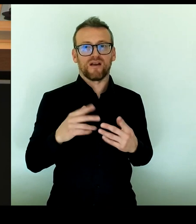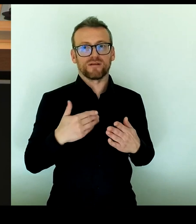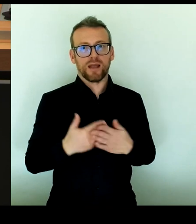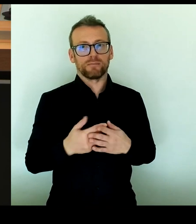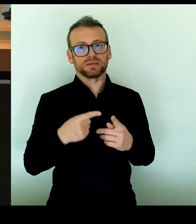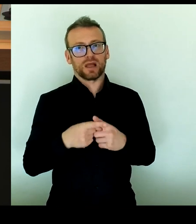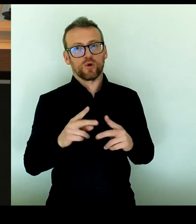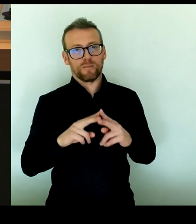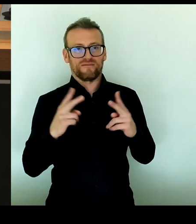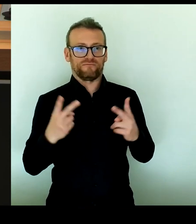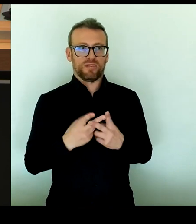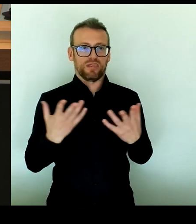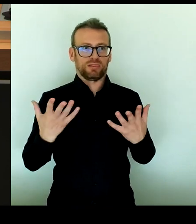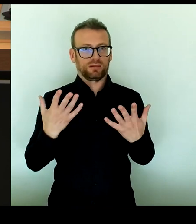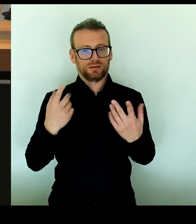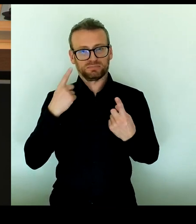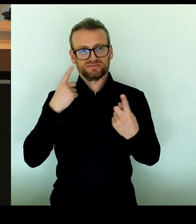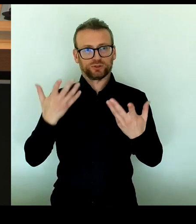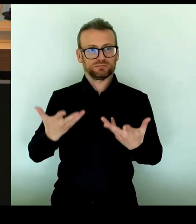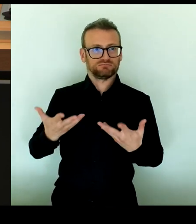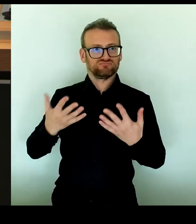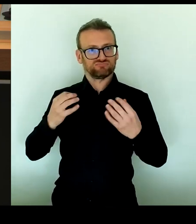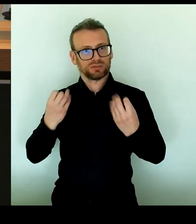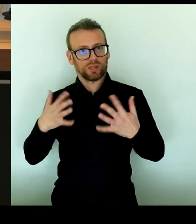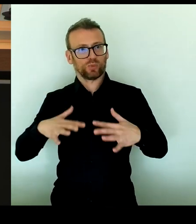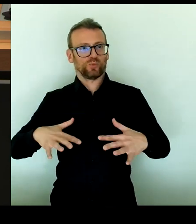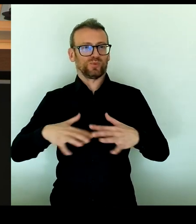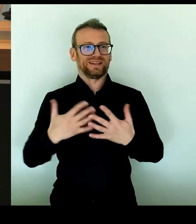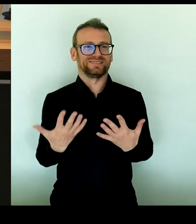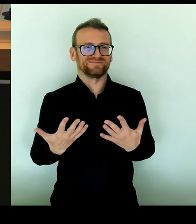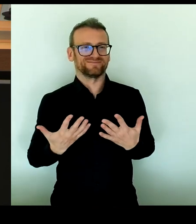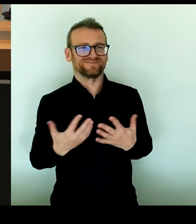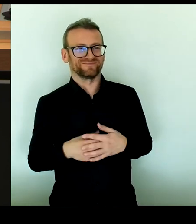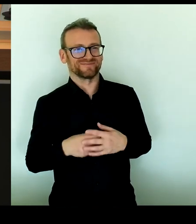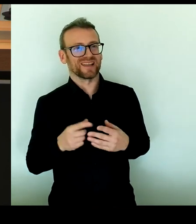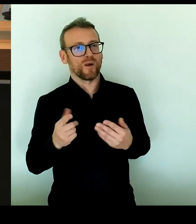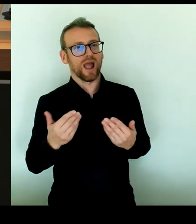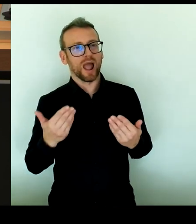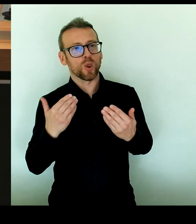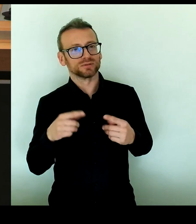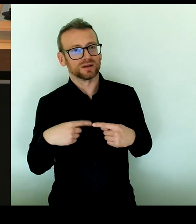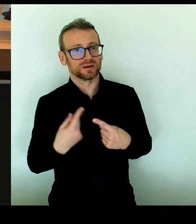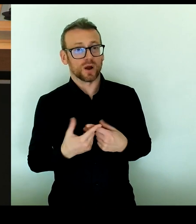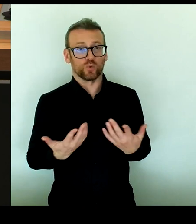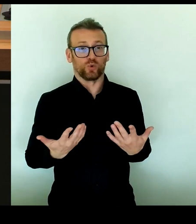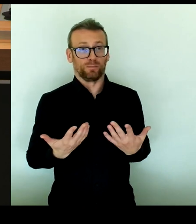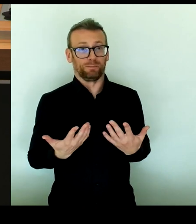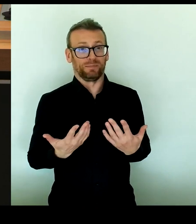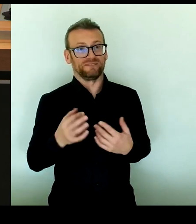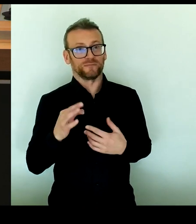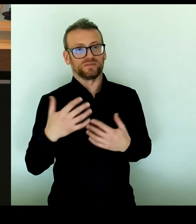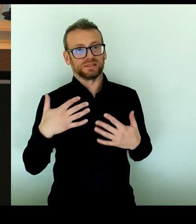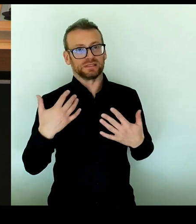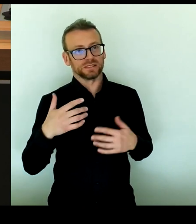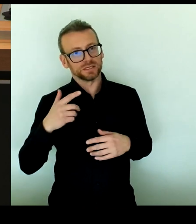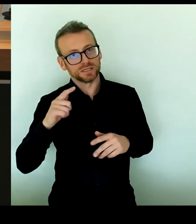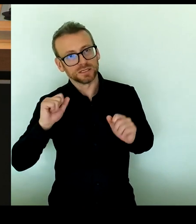sie von großem Nutzen für die Ernährung der Pächter. Kleingärten bieten Kindern Raum zur persönlichen Entwicklung,